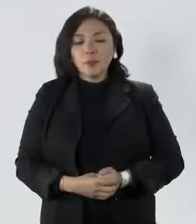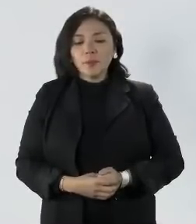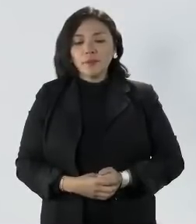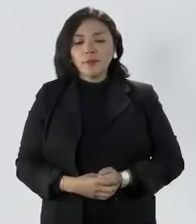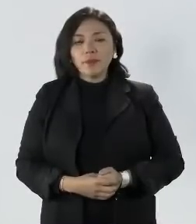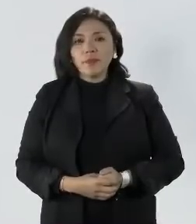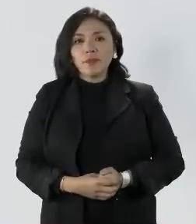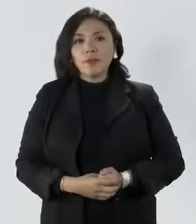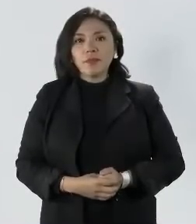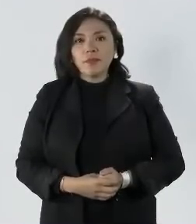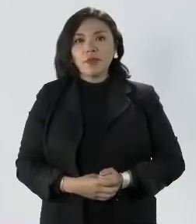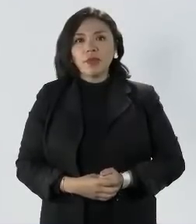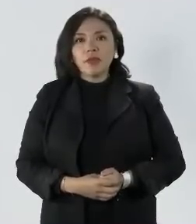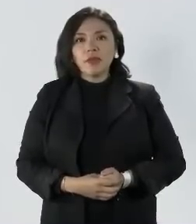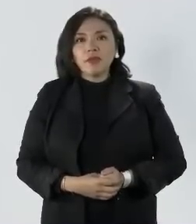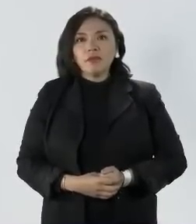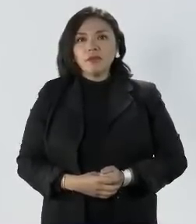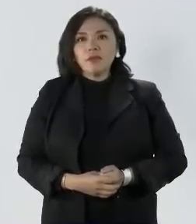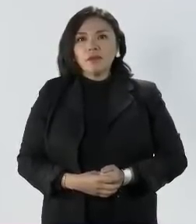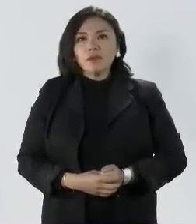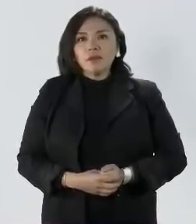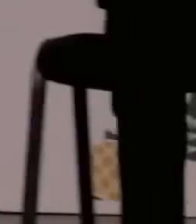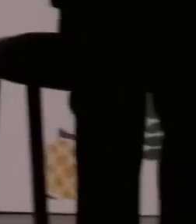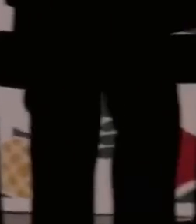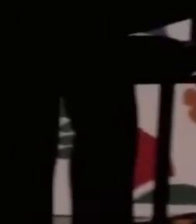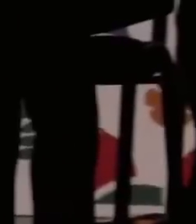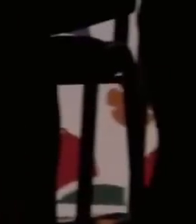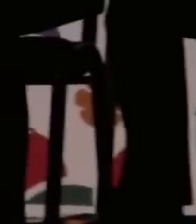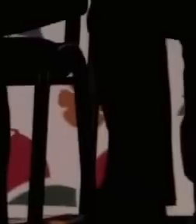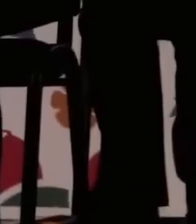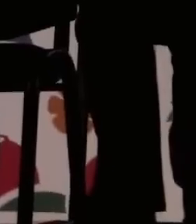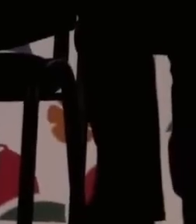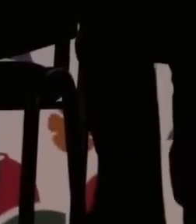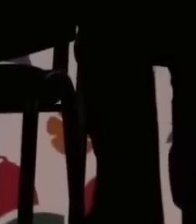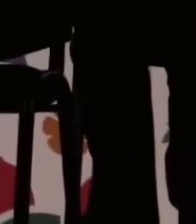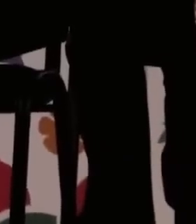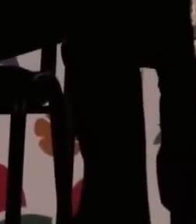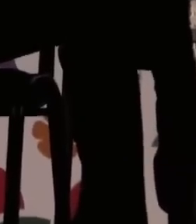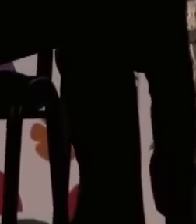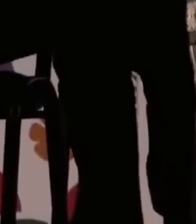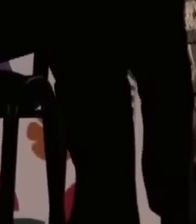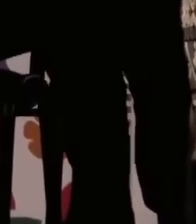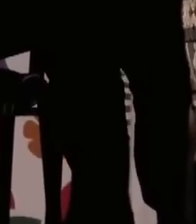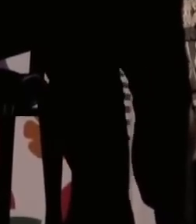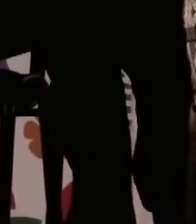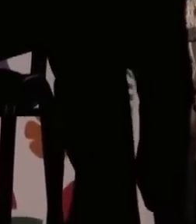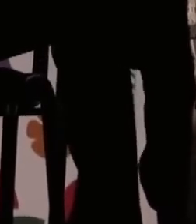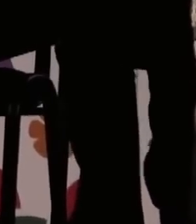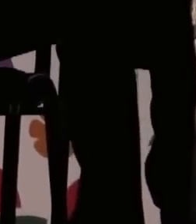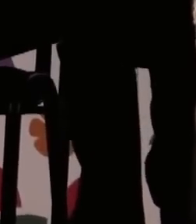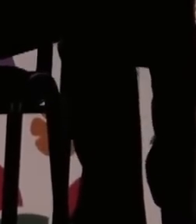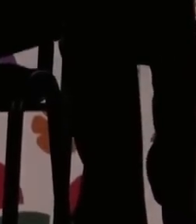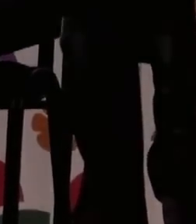gigantes para transmitir el mensaje de la jefa de gobierno la jefa de gobierno Clara brugada